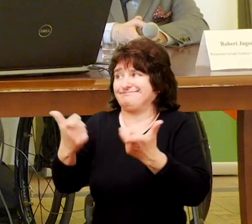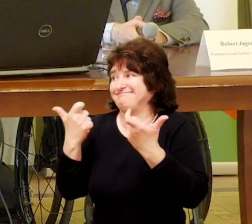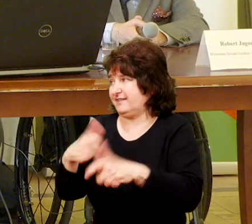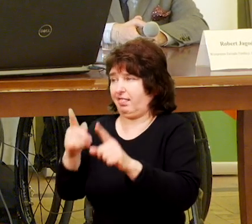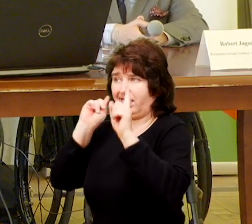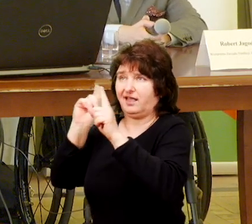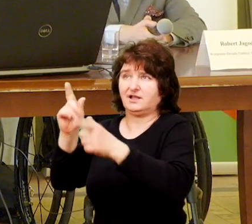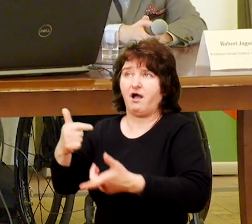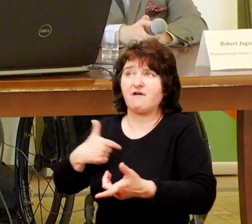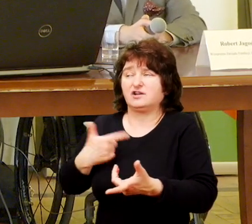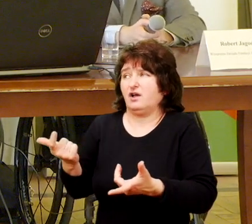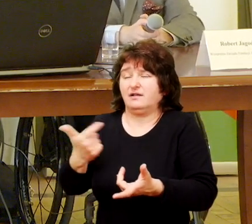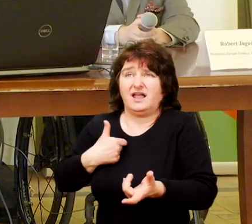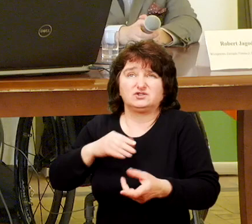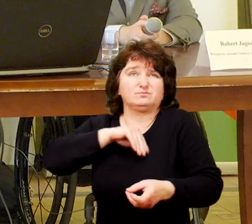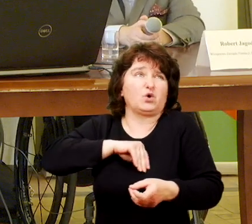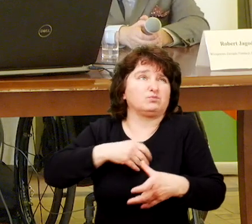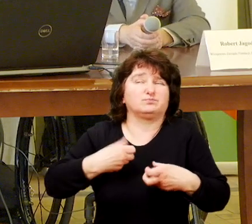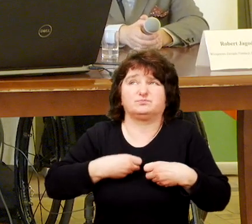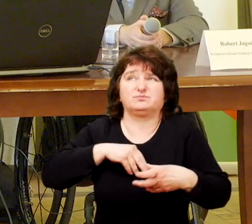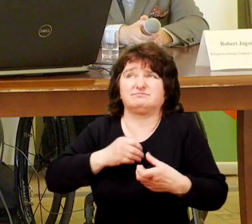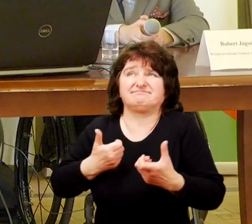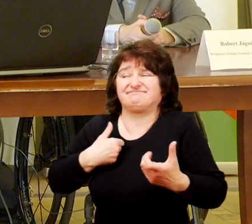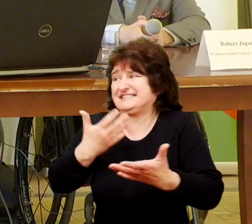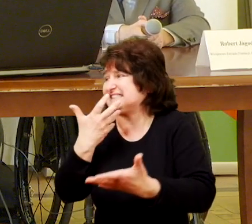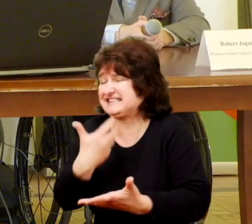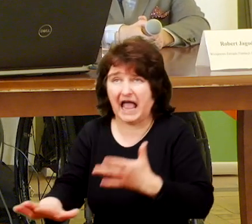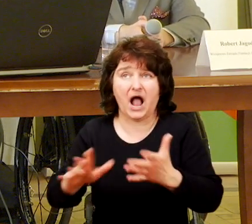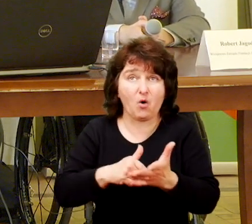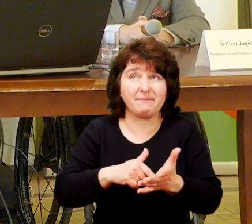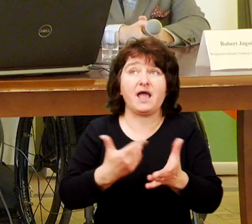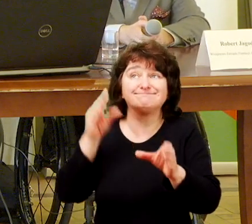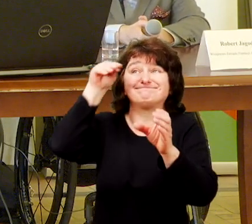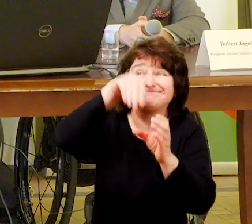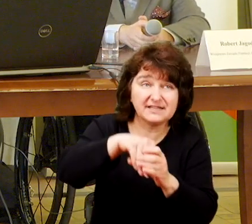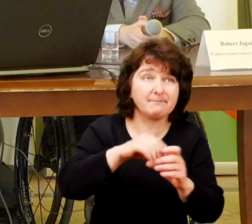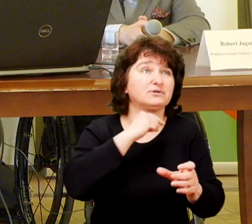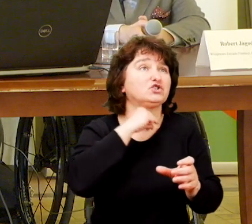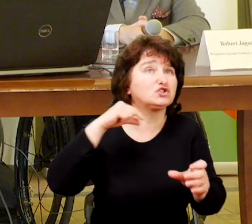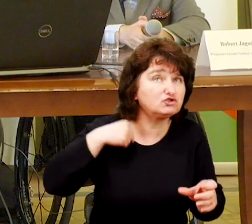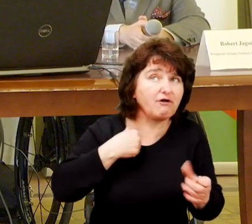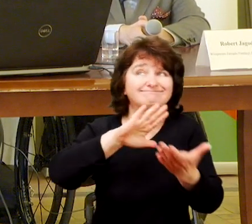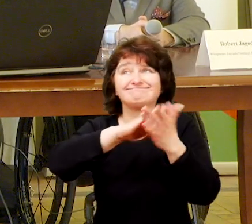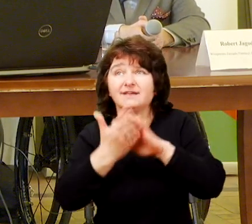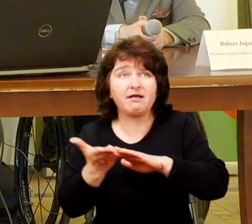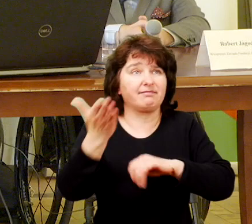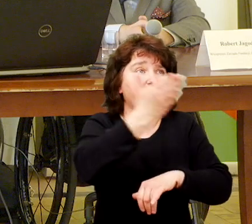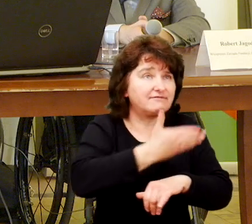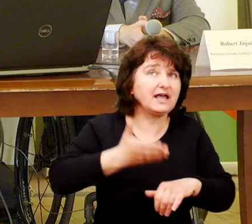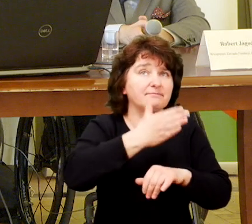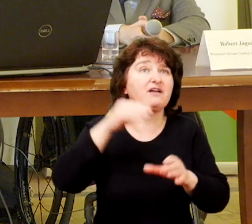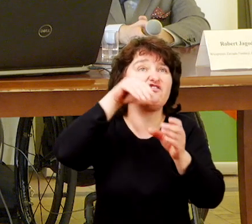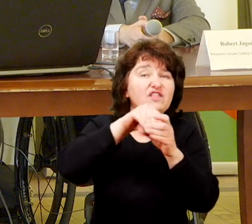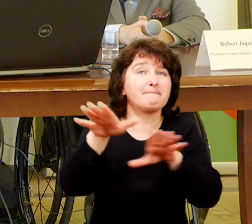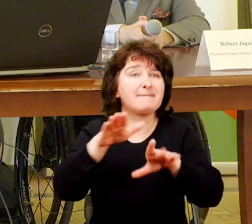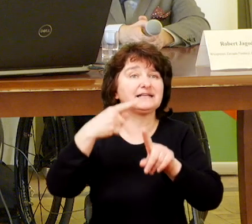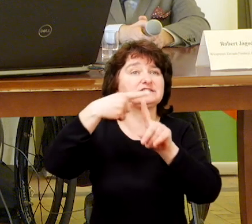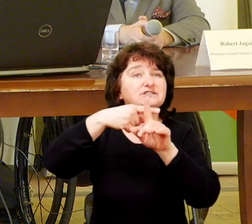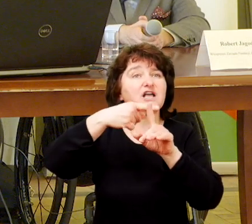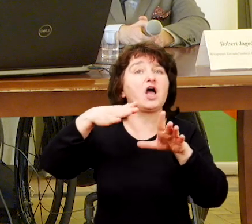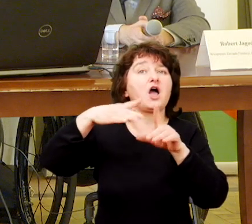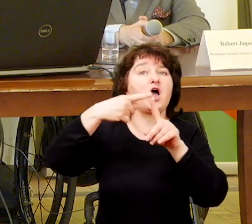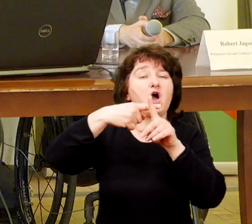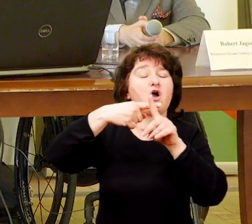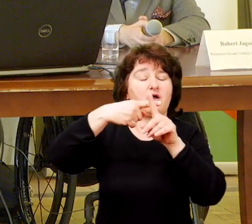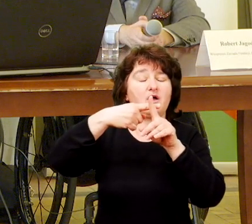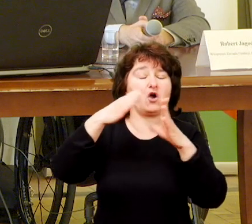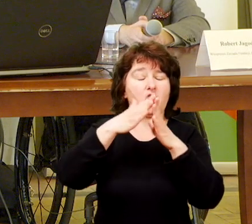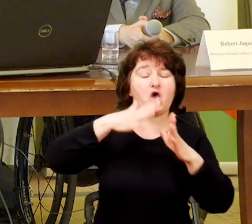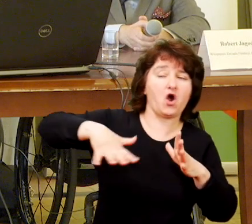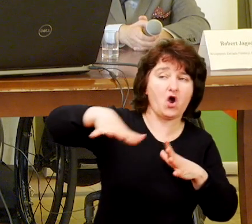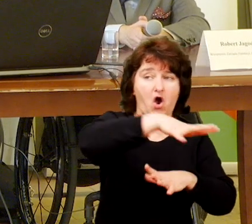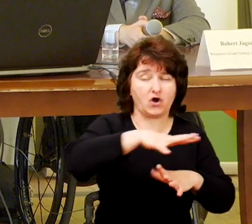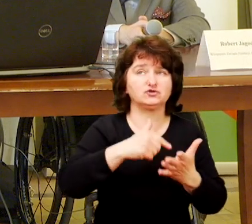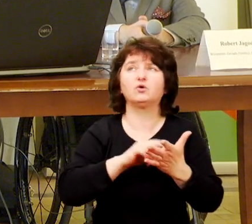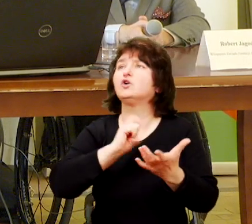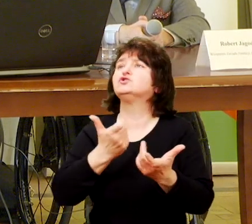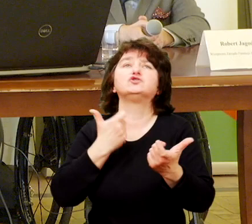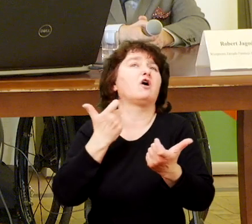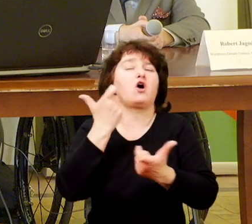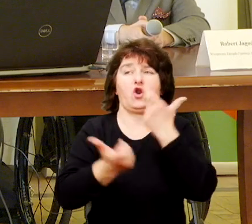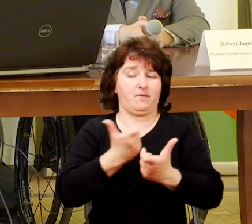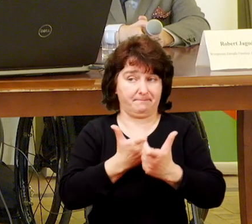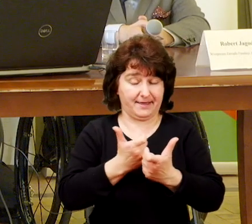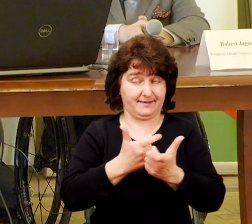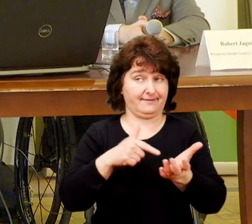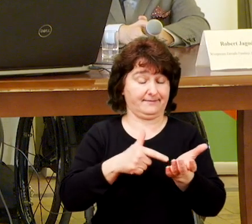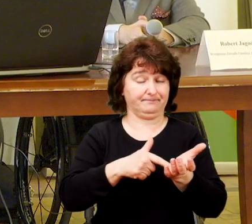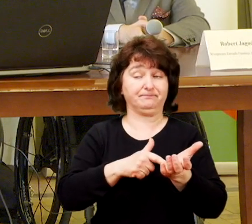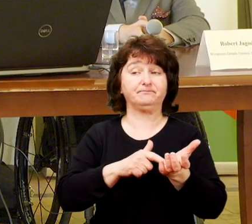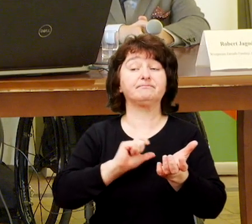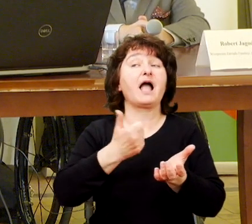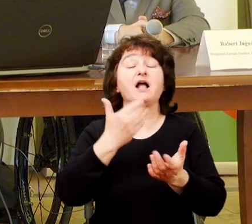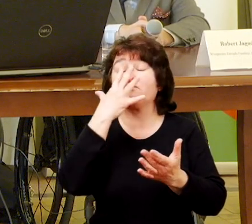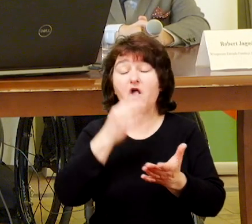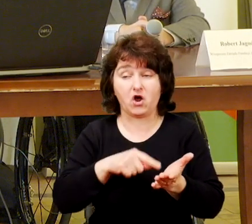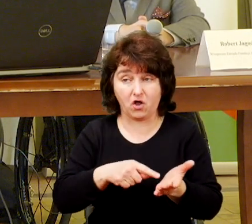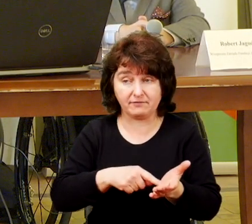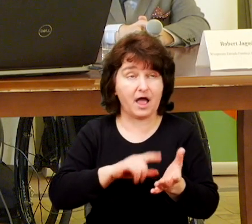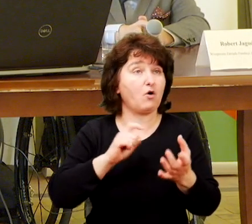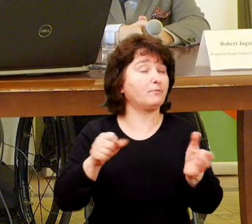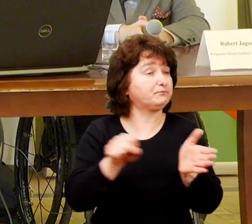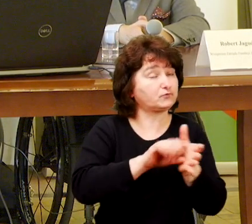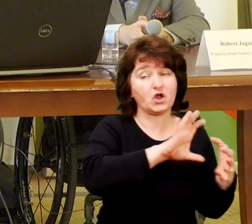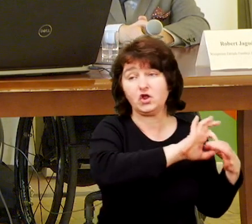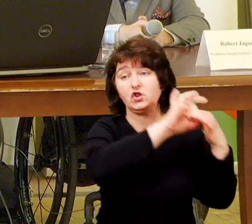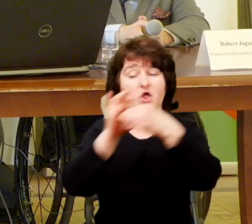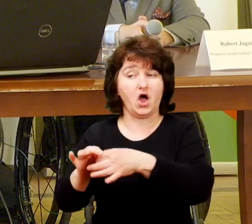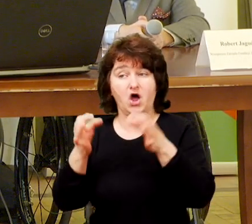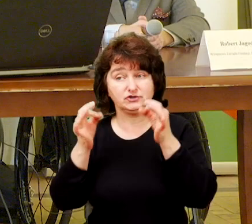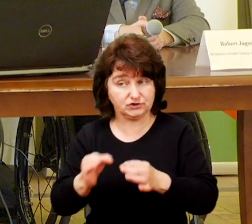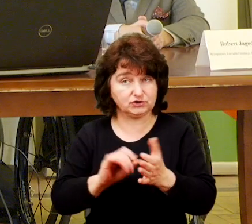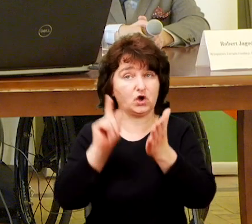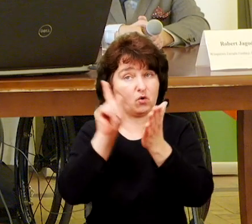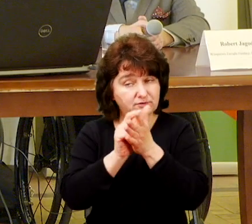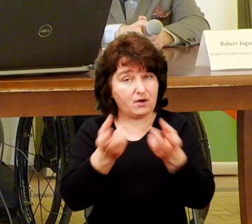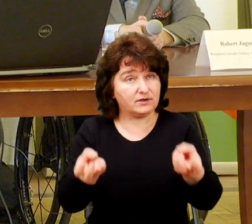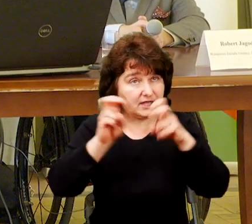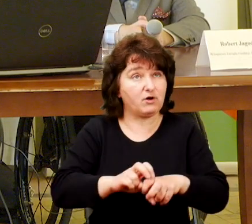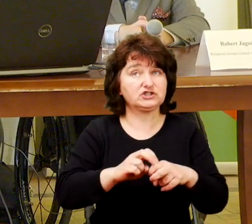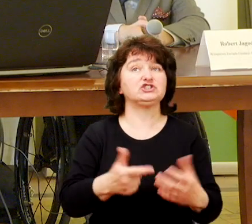Byli też duchowo bardzo zagubieni i tam znaleźli księdza i tam się to wszystko jakoś zaczęło dziać wokół tej parafii. Działania zaczęły się profesjonalizować w ten sposób, że do dzisiaj udało się stworzyć 7 placówek.